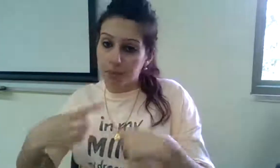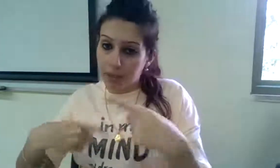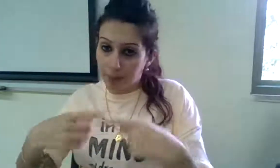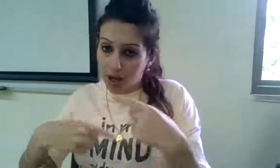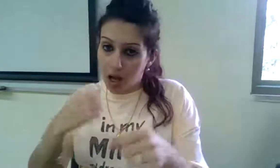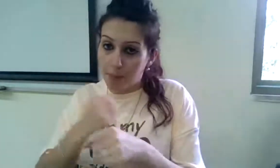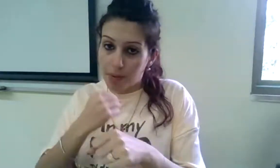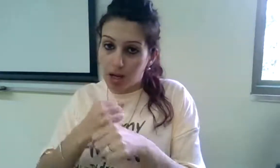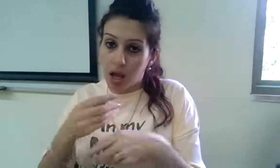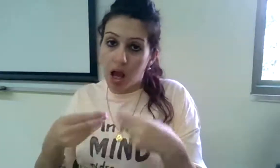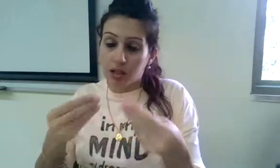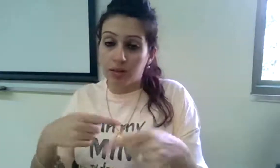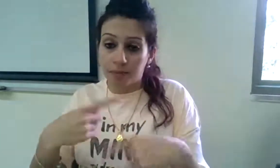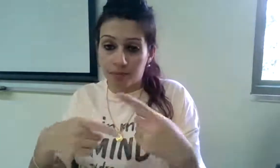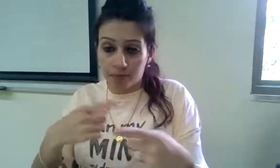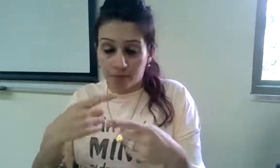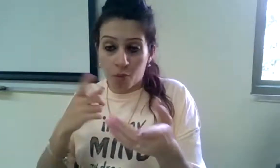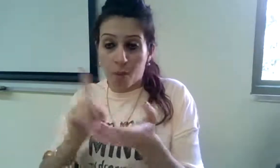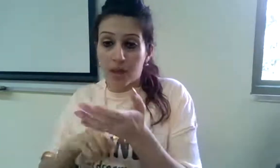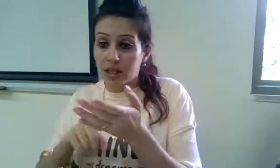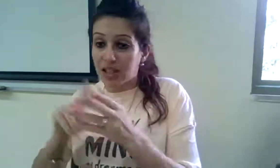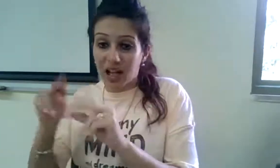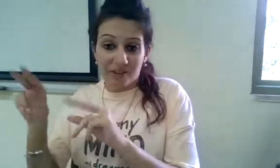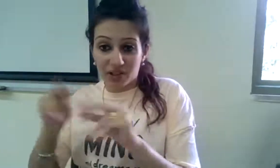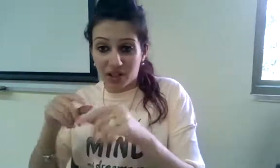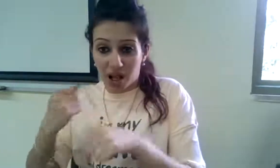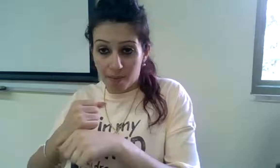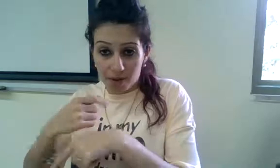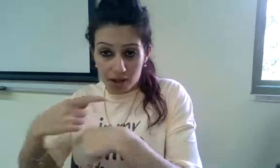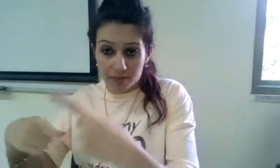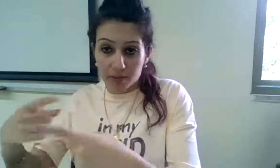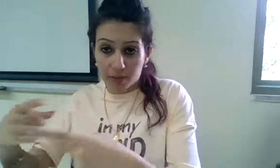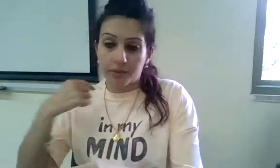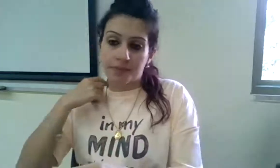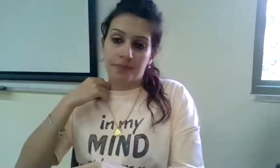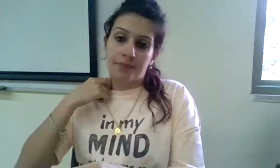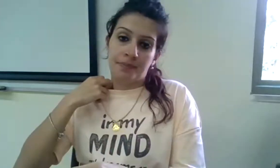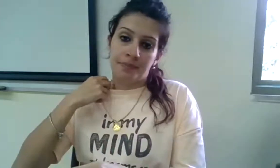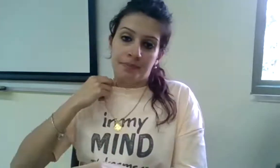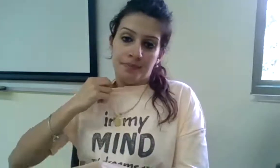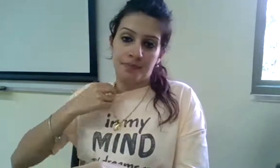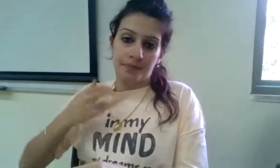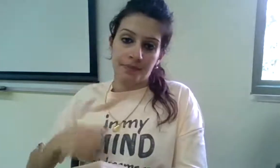وربما التعاون مع الآخرين من اجل إنجاز مهمة معينة أو يمكنك أيضا